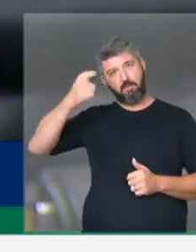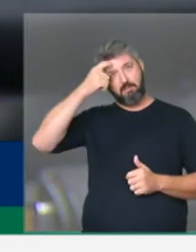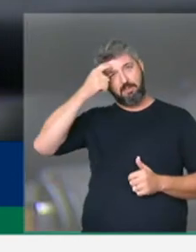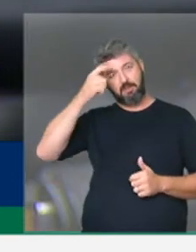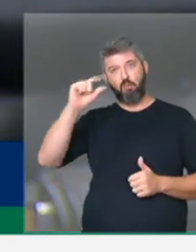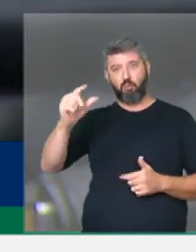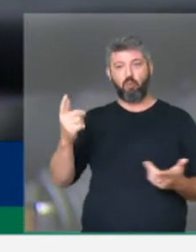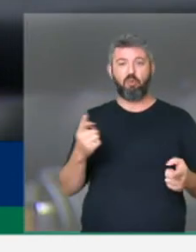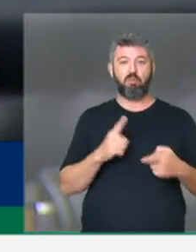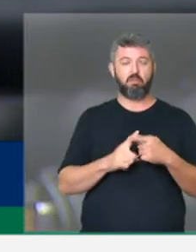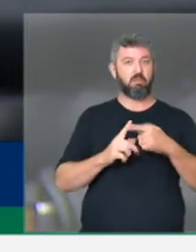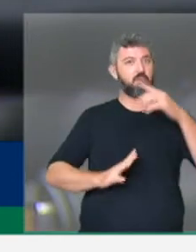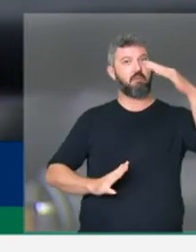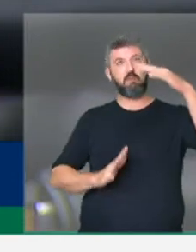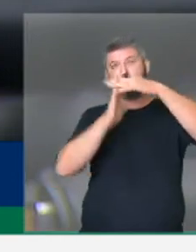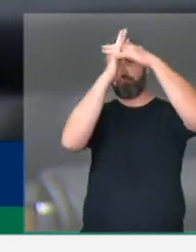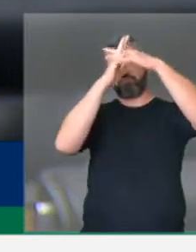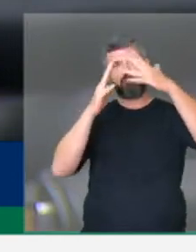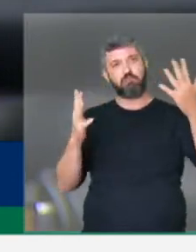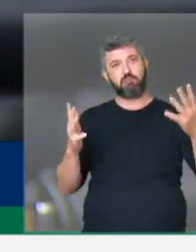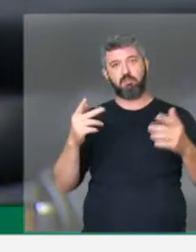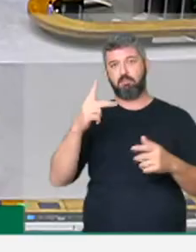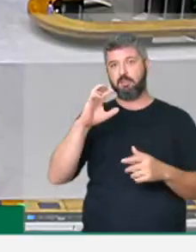PRESIDENTE. -- [PRESIDENTE]: REDE? [DEPUTADA]: A REDE NÃO, A PARTE DE NÃO